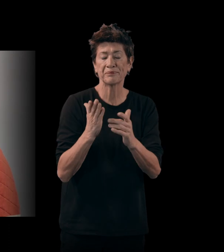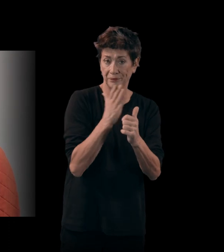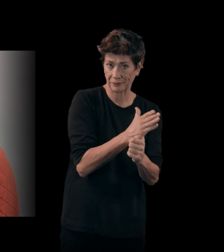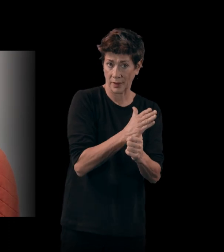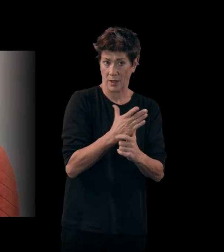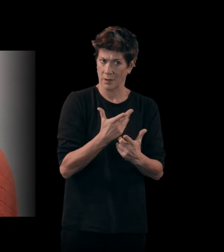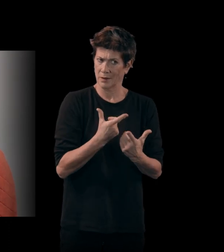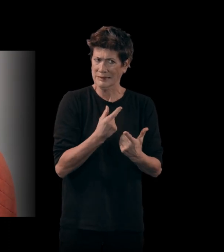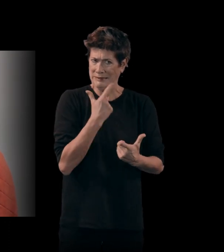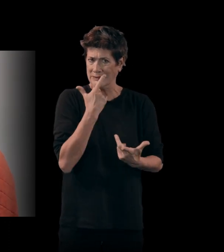Je crois que ça m’a manqué pendant un moment.